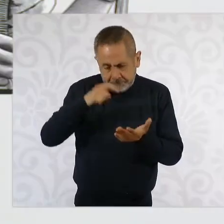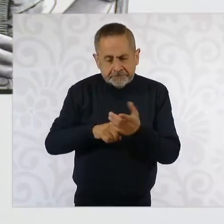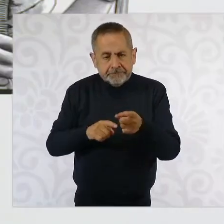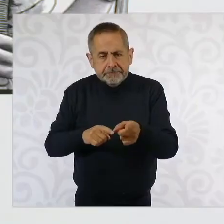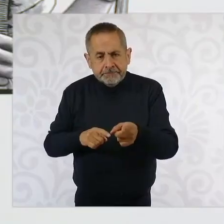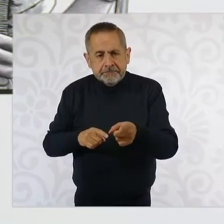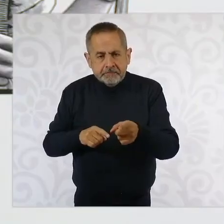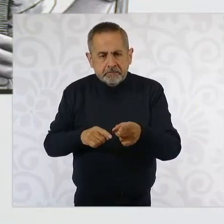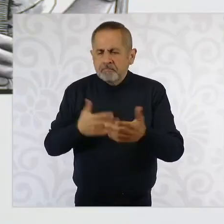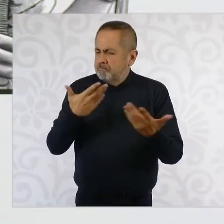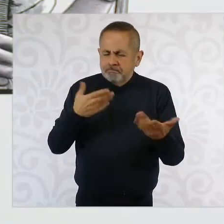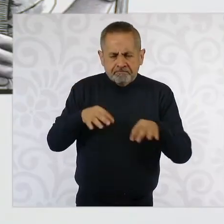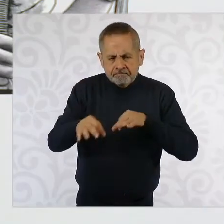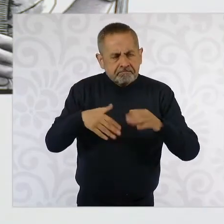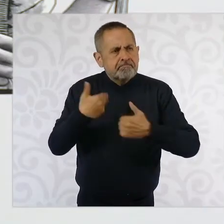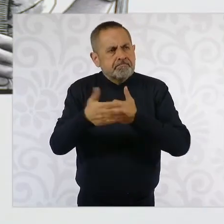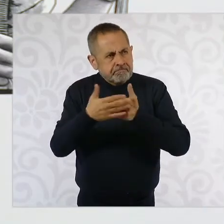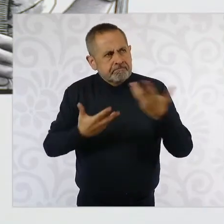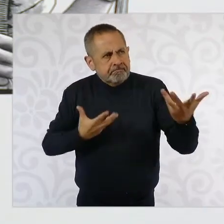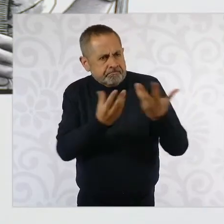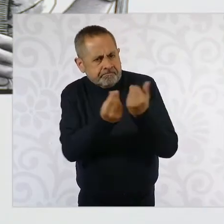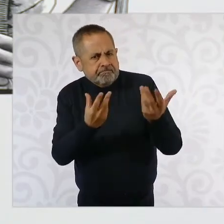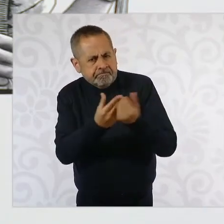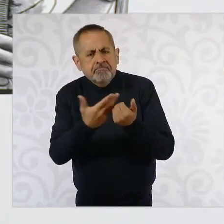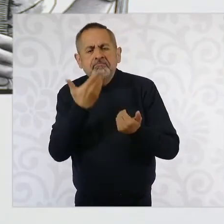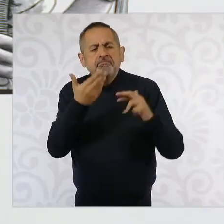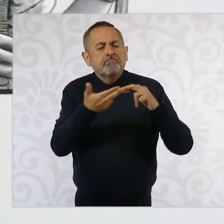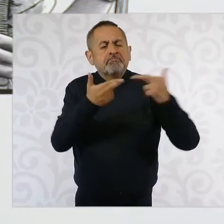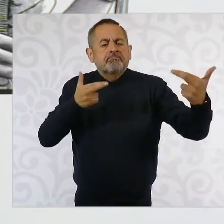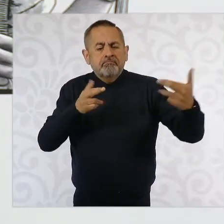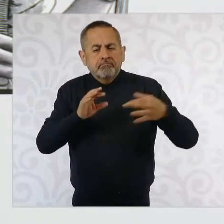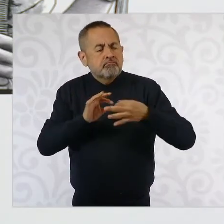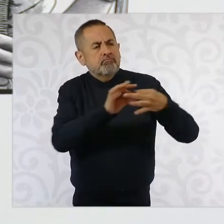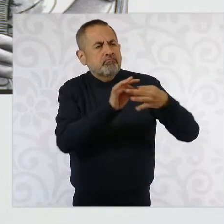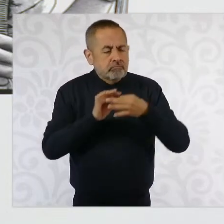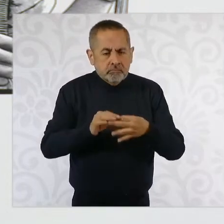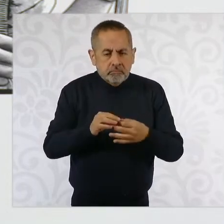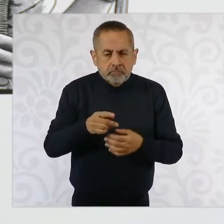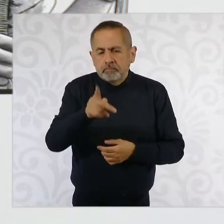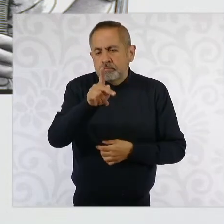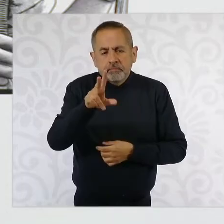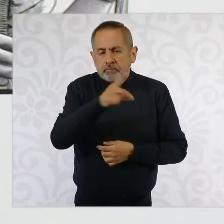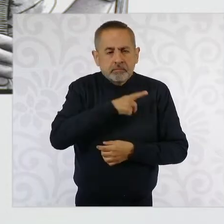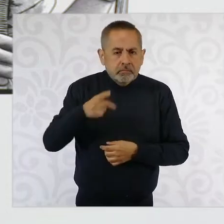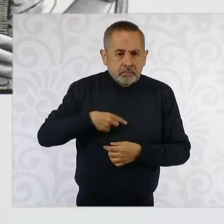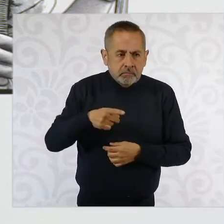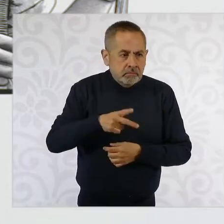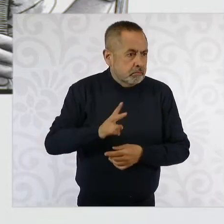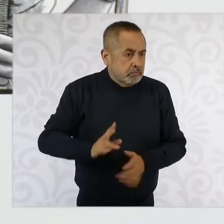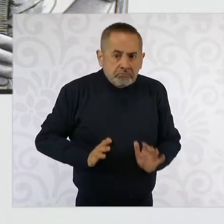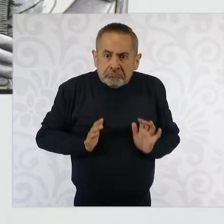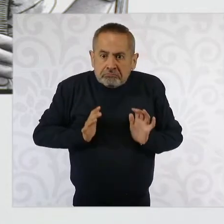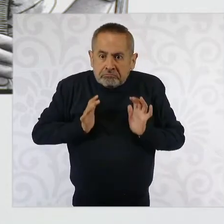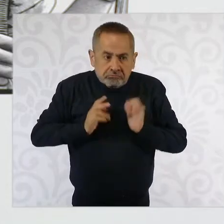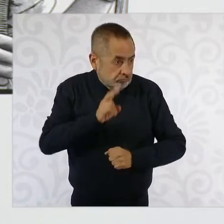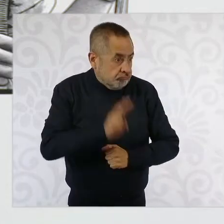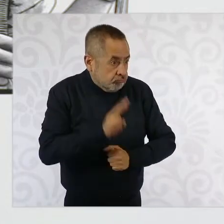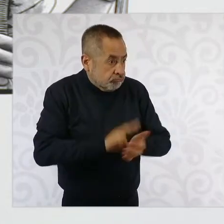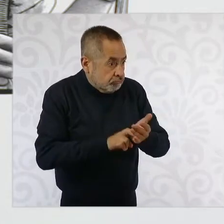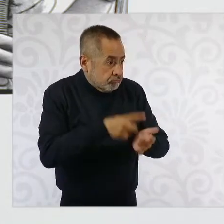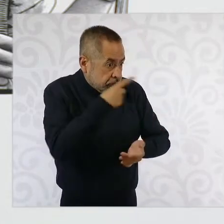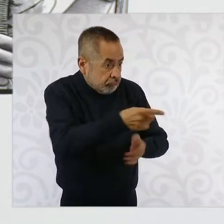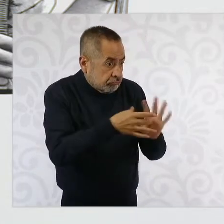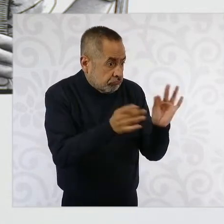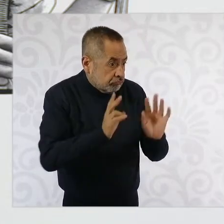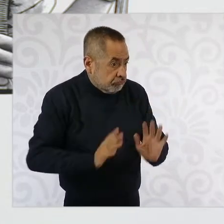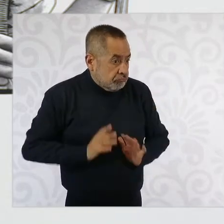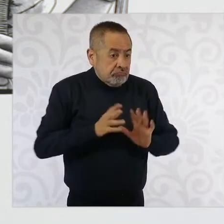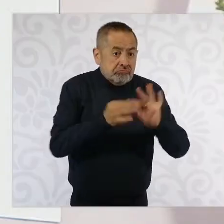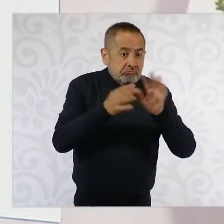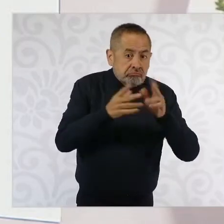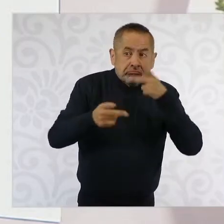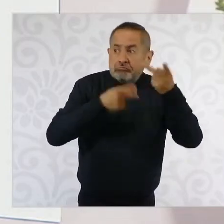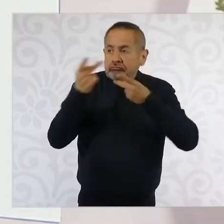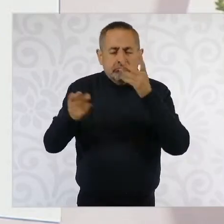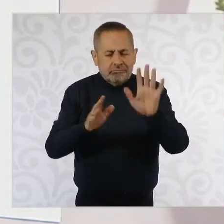buena relación pero no hay que engancharse digamos en los temas y sencillamente Escuchar bien lo que